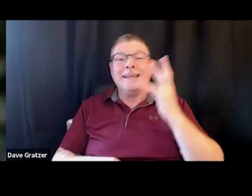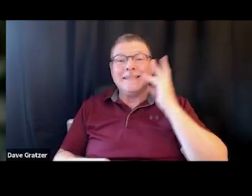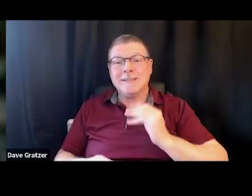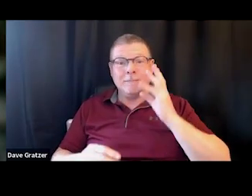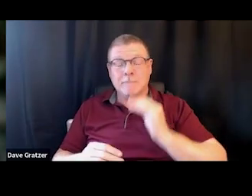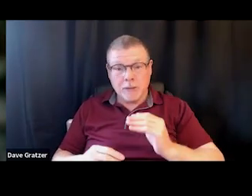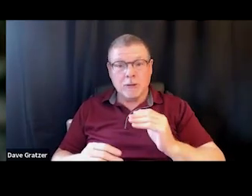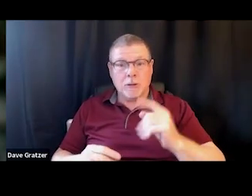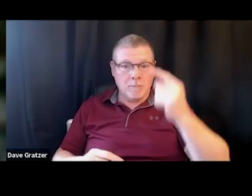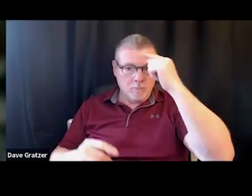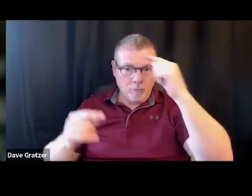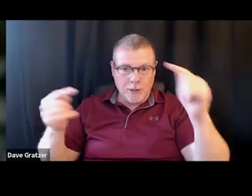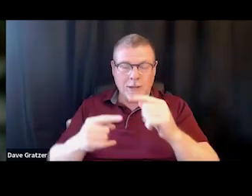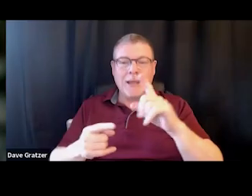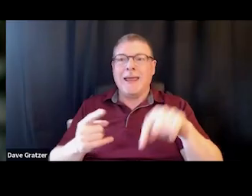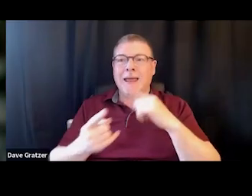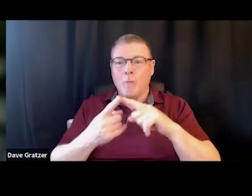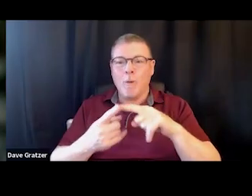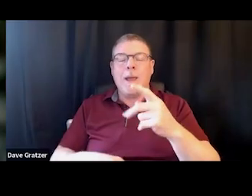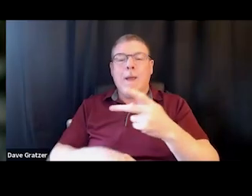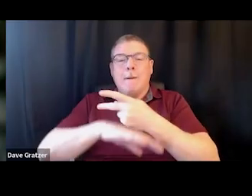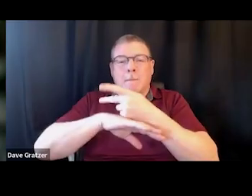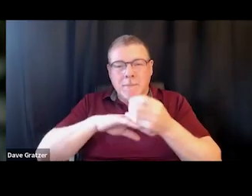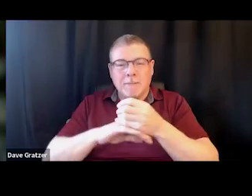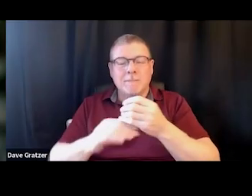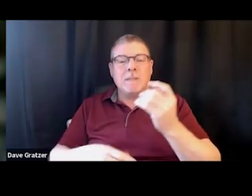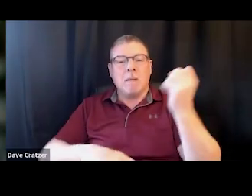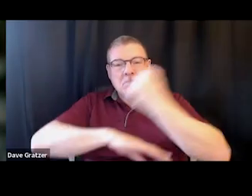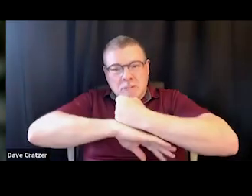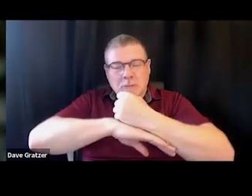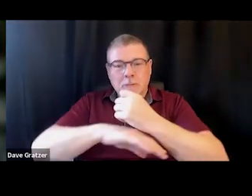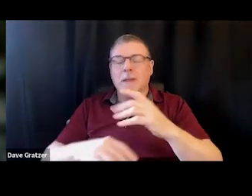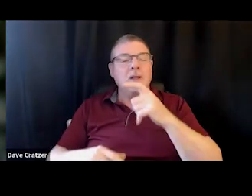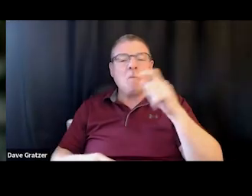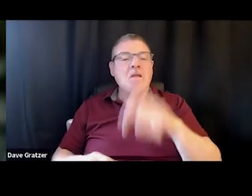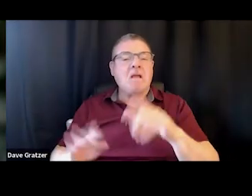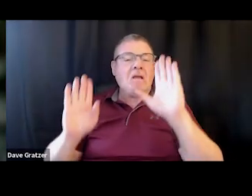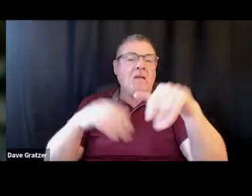especialmente cuando es una conmoción cerebral o una lesión cerebral leve. La gente no piensa en buscar atención para eso.